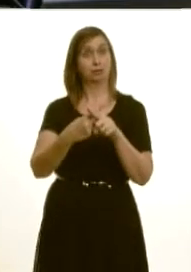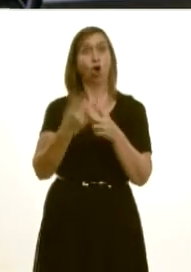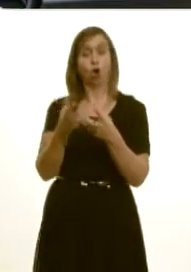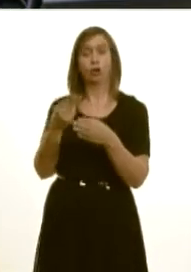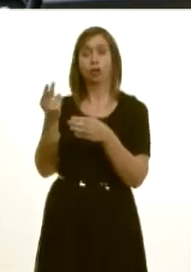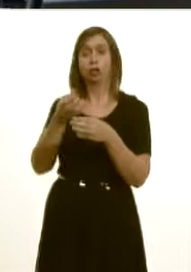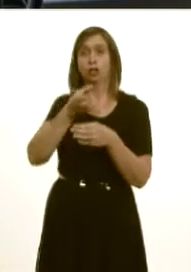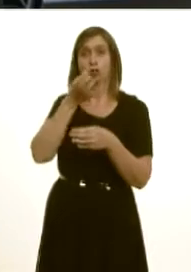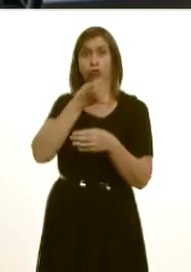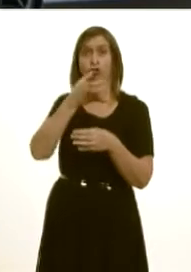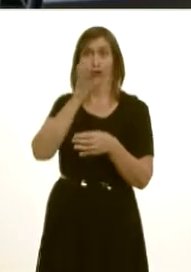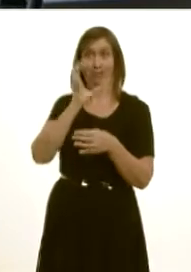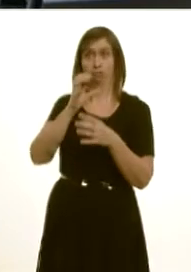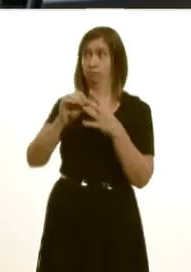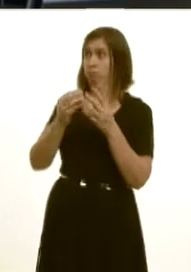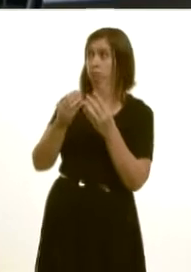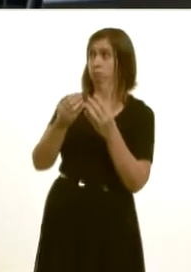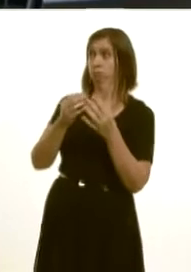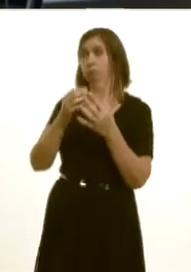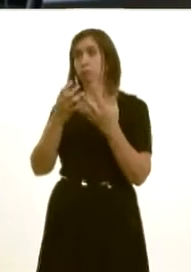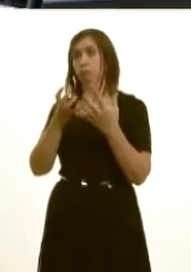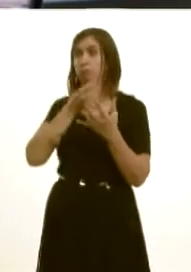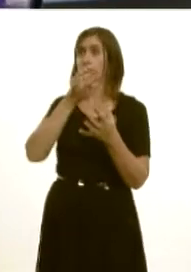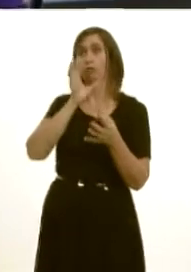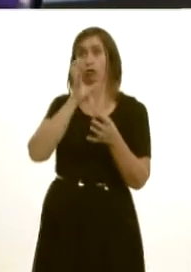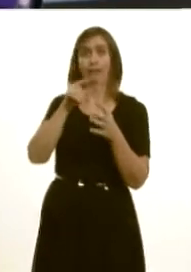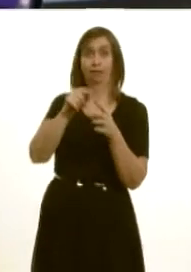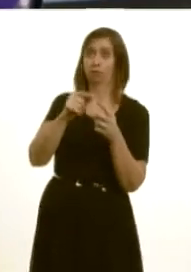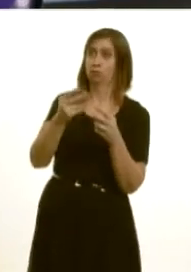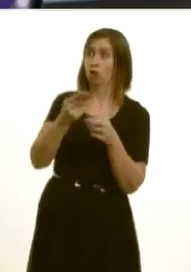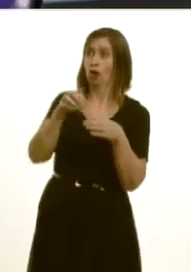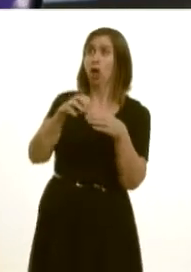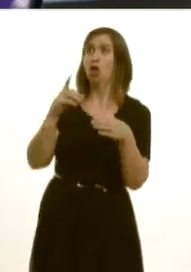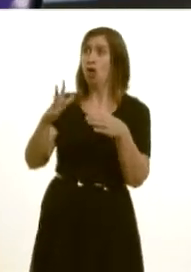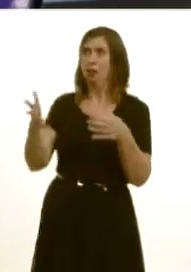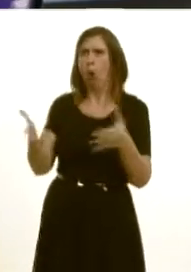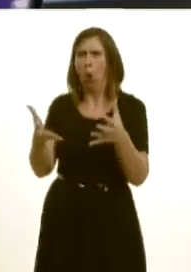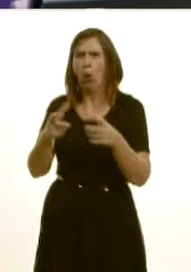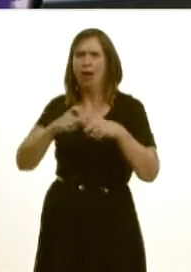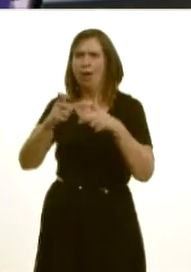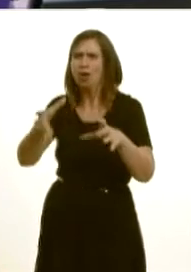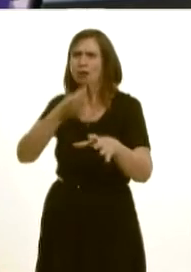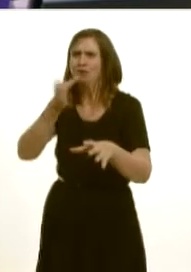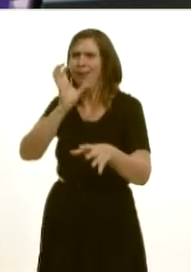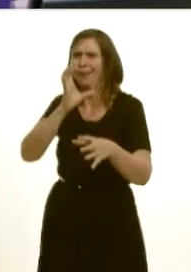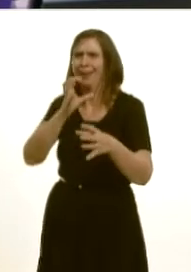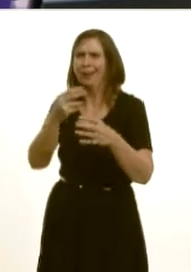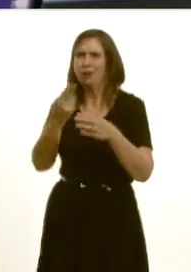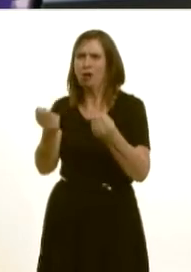hynny er mwyn sicrhau bod yr arian yn dal i fod yna i dalu am rywbeth flwyddyn ar ôl